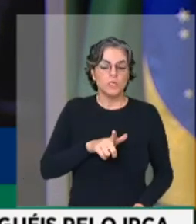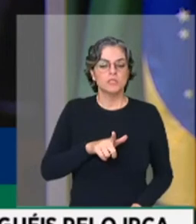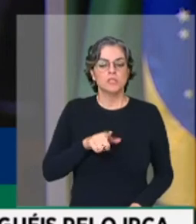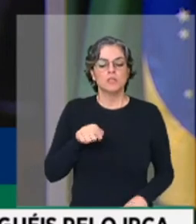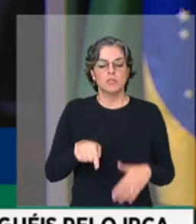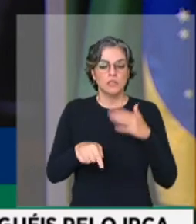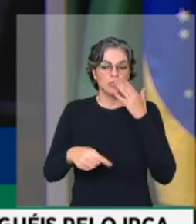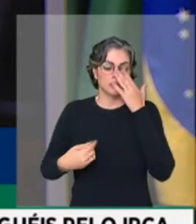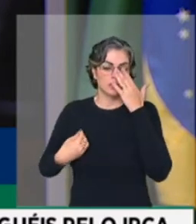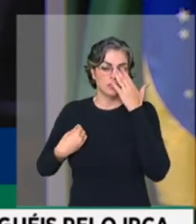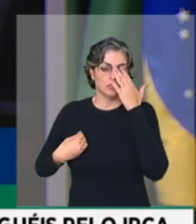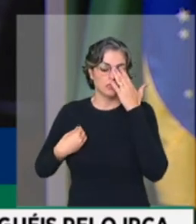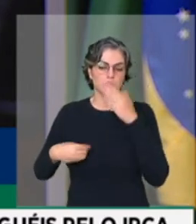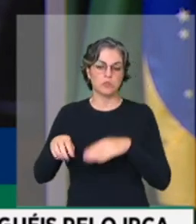PUDESSE... TRAZER O ESTADO DE PERNAMBUCO APTO A ESSE